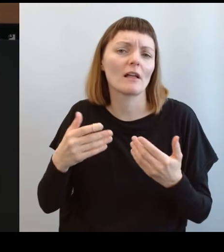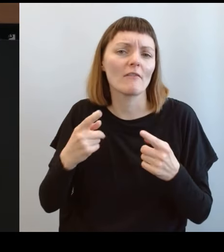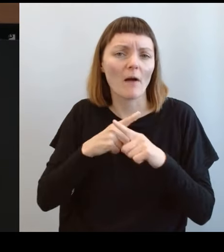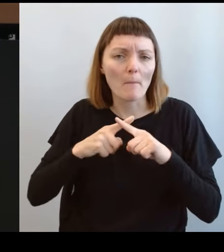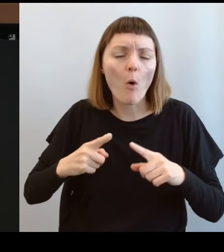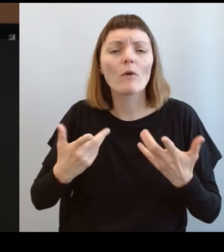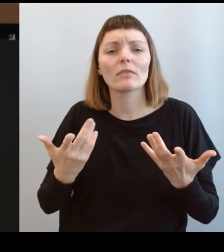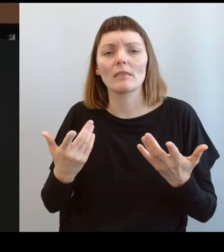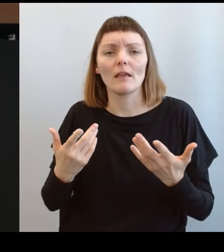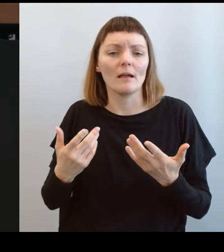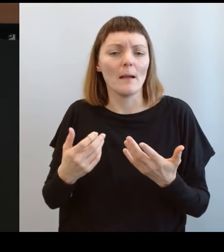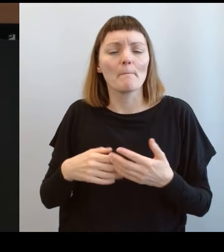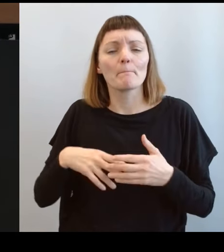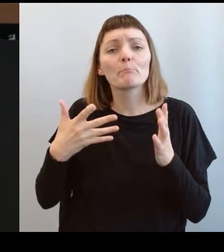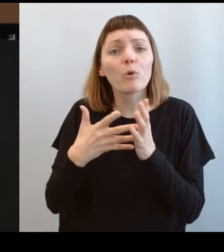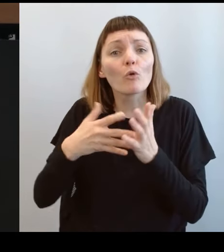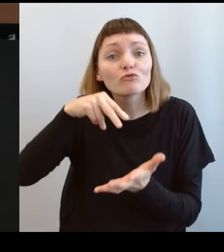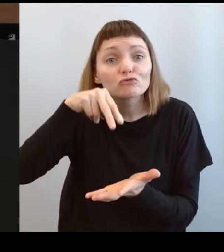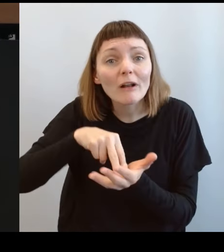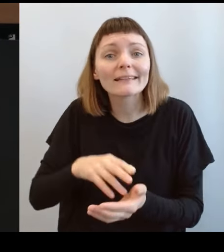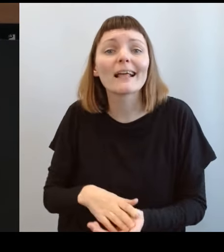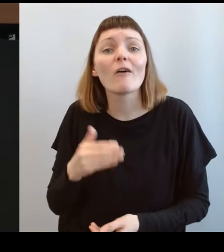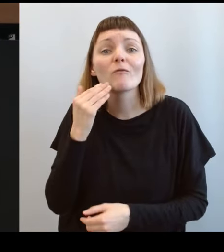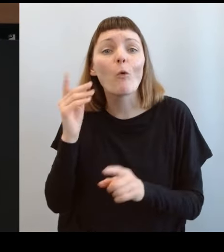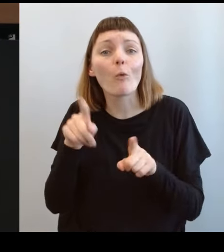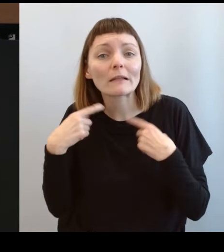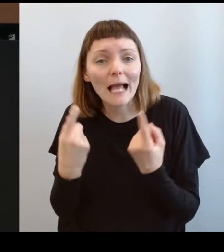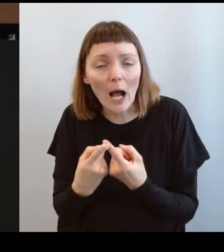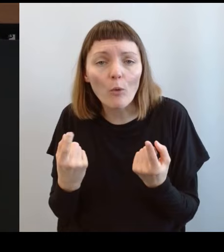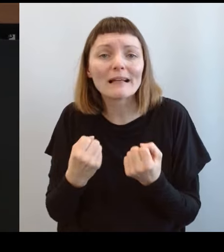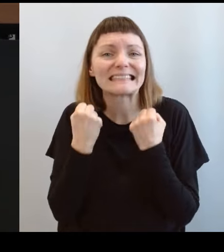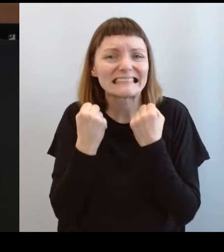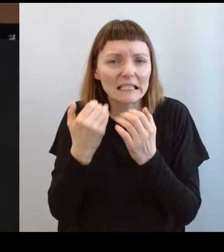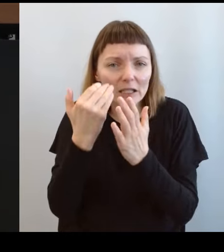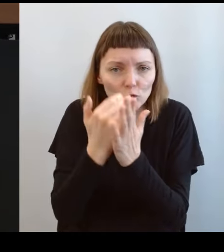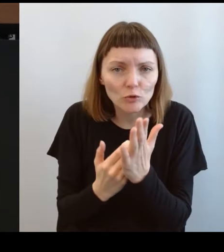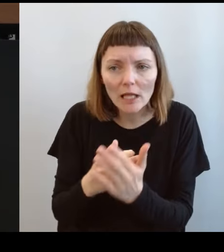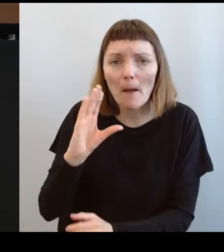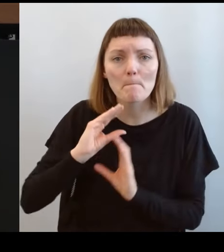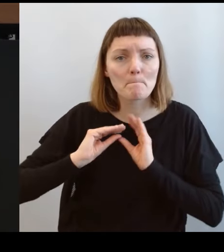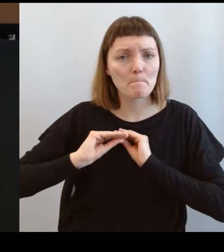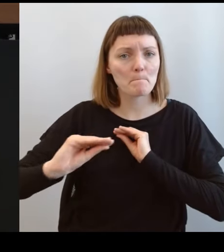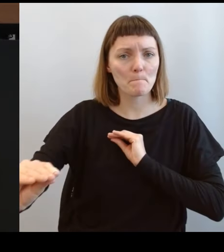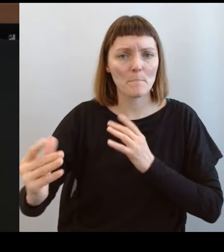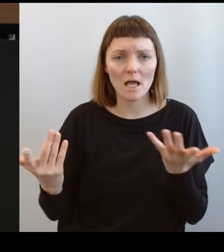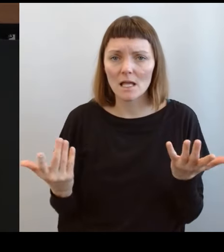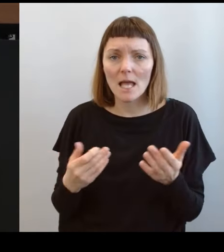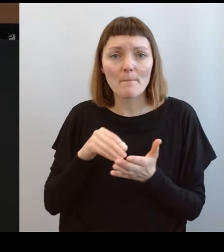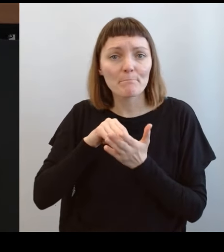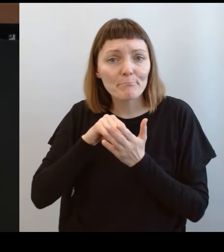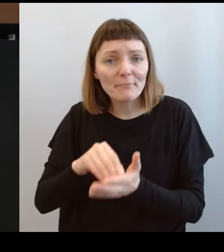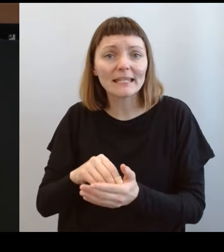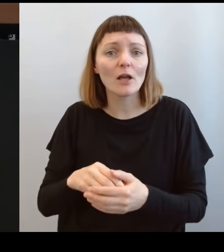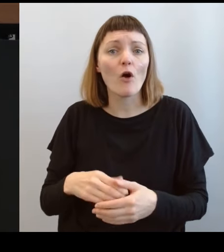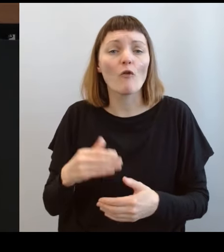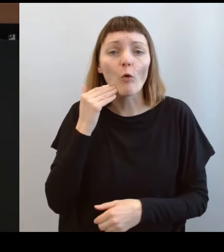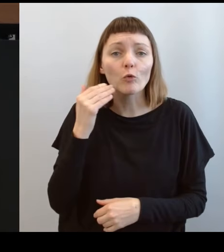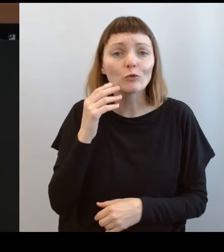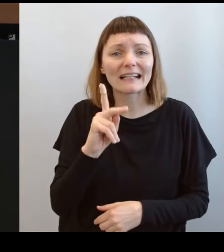im Koalitionsvertrag. Davon hört man nichts. Kein Miet- und Wohnungskataster, kein Vorkaufsrecht. Bei Mieterinnenschutz glänzt Schwarzrot mit